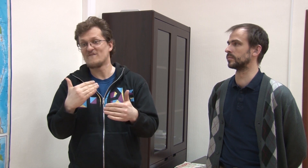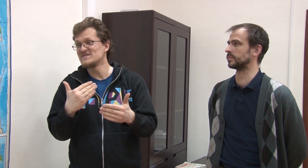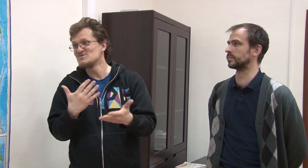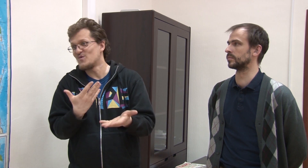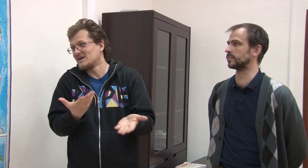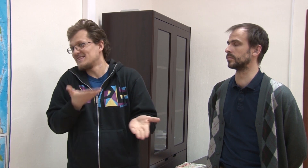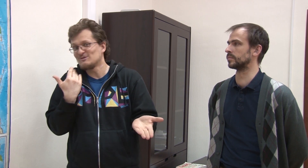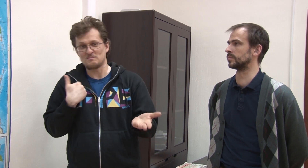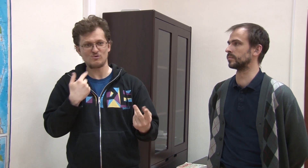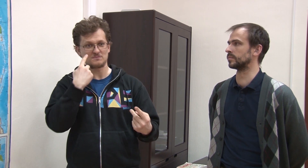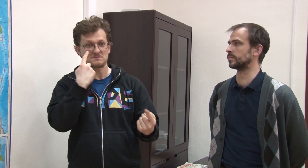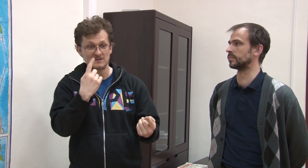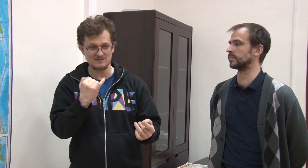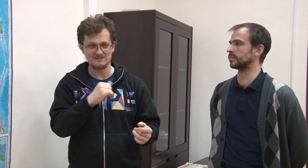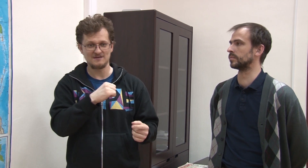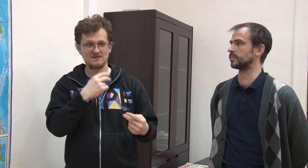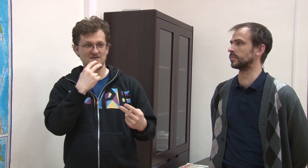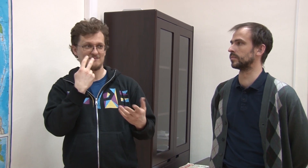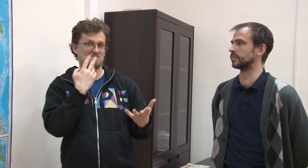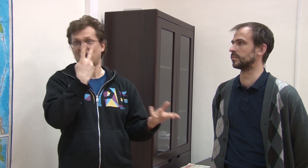Но видео об этом туннеле нет, мне хочется увидеть его воочию.